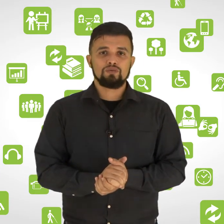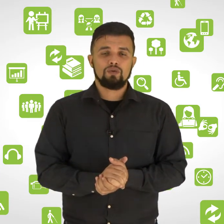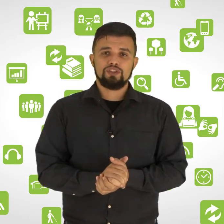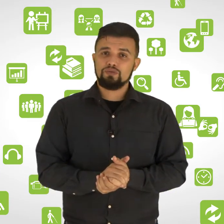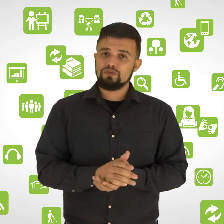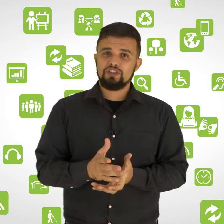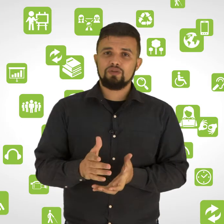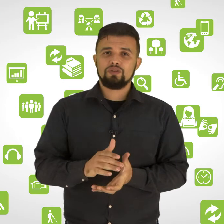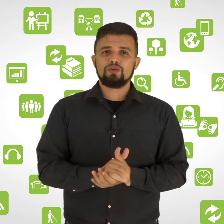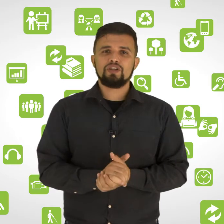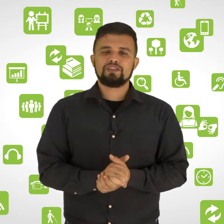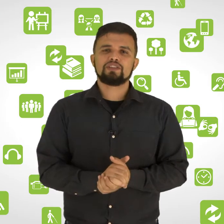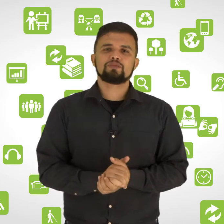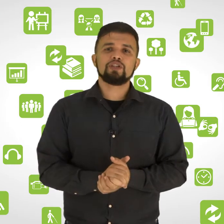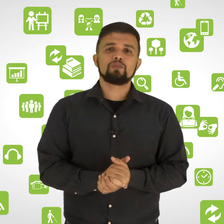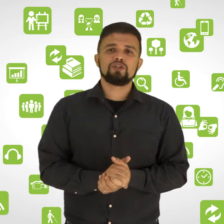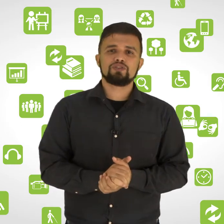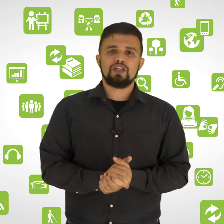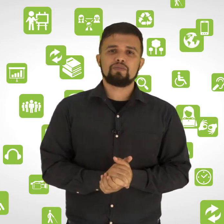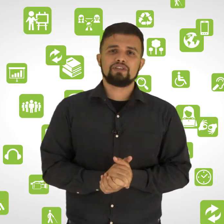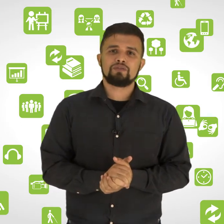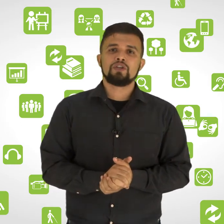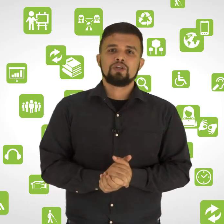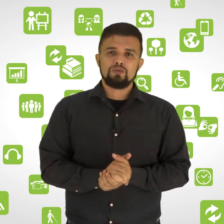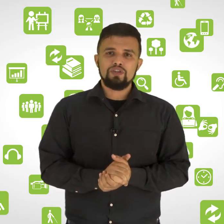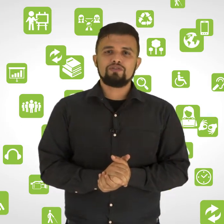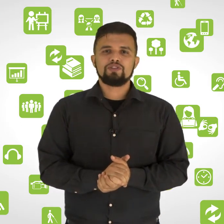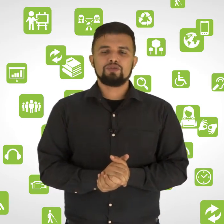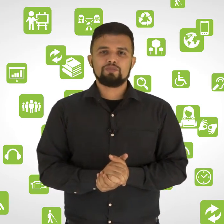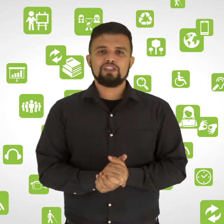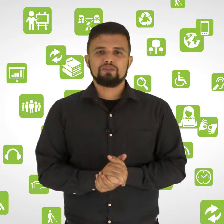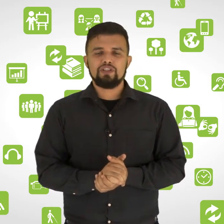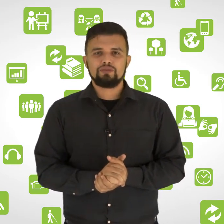Onde um dos interlocutores explica o posicionamento do IFES no espaço neutro.